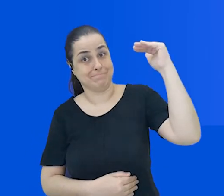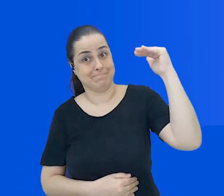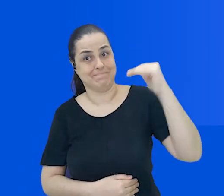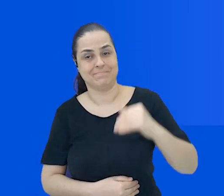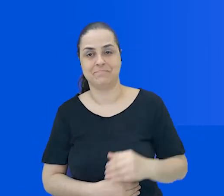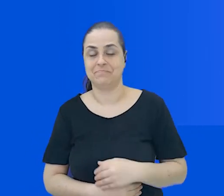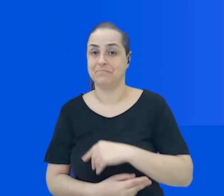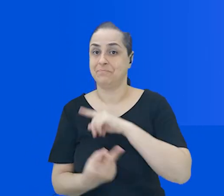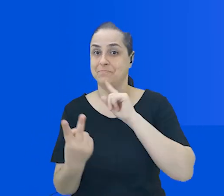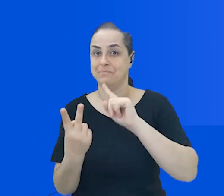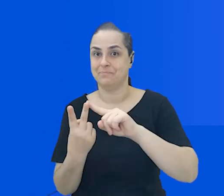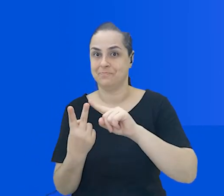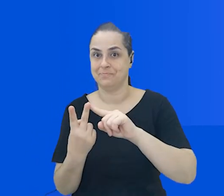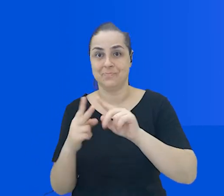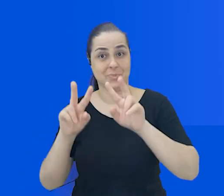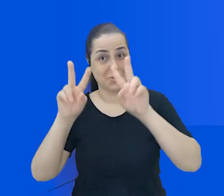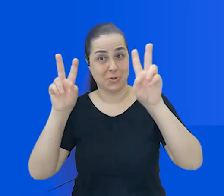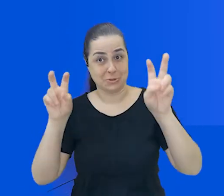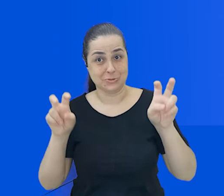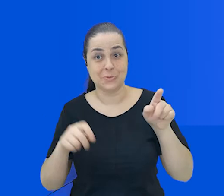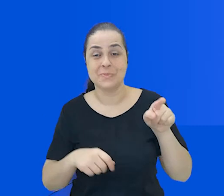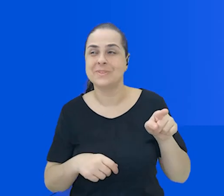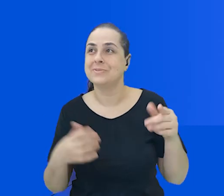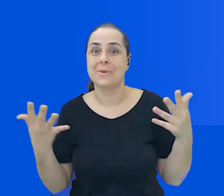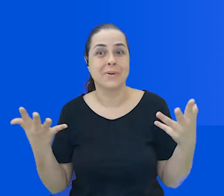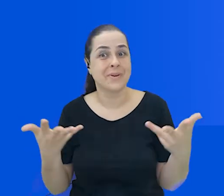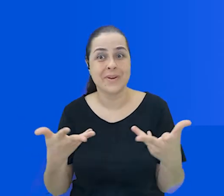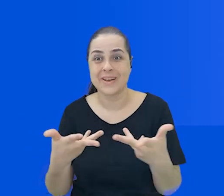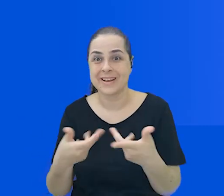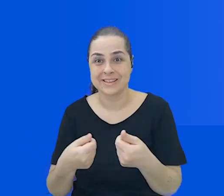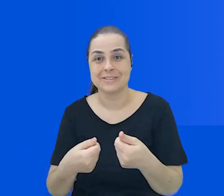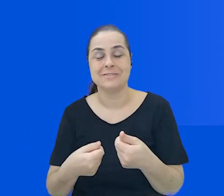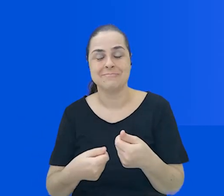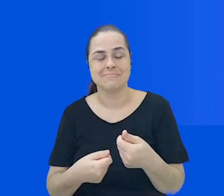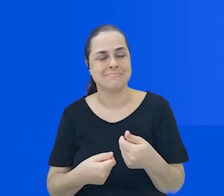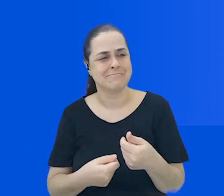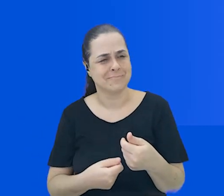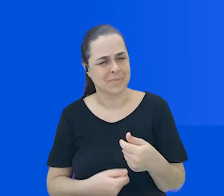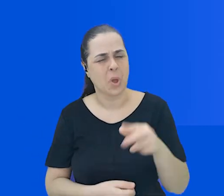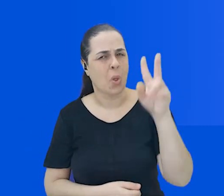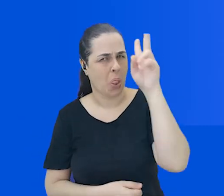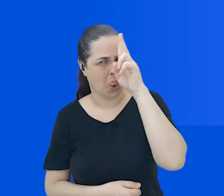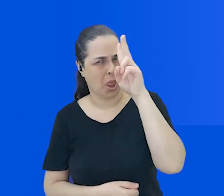Em um outro ponto em relação a isso que eu acho sensacional. Eu tenho uma história parecida com isso.